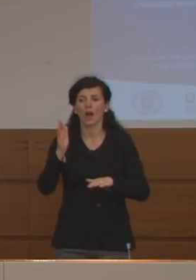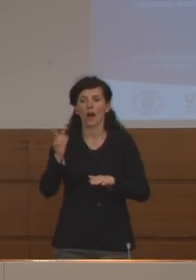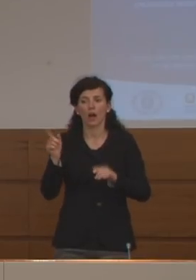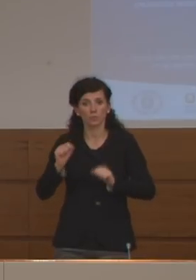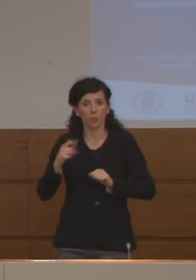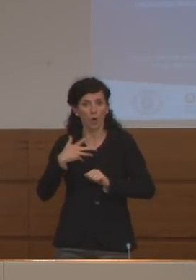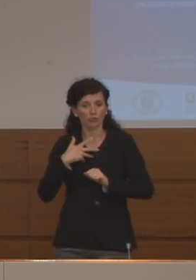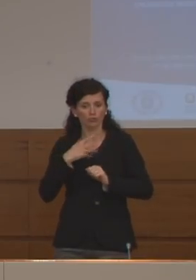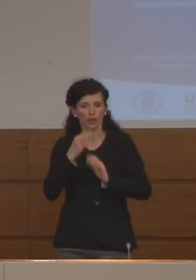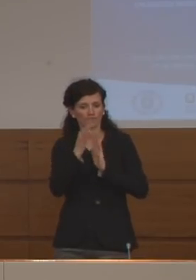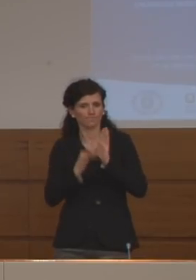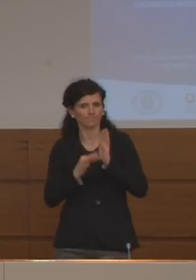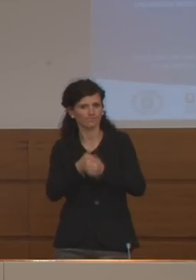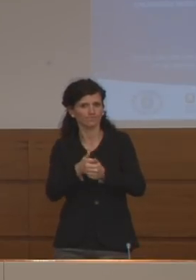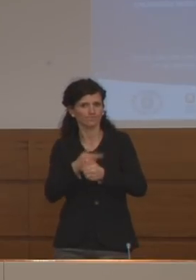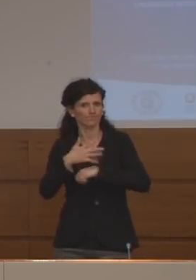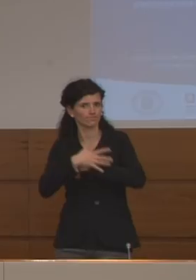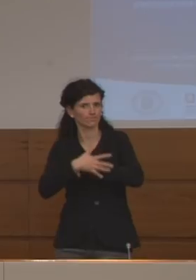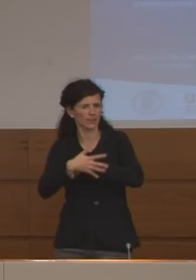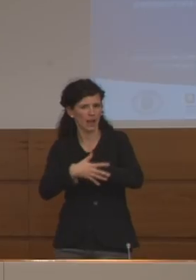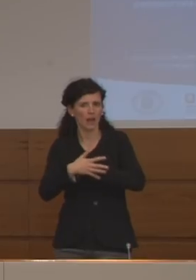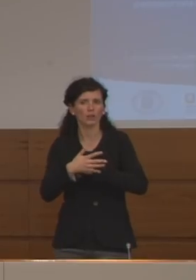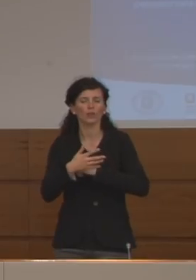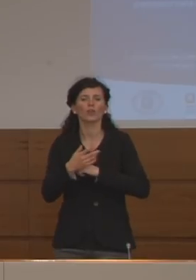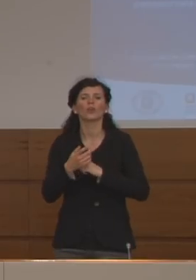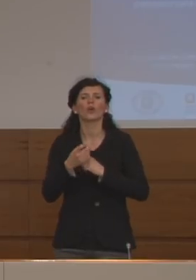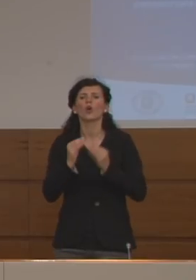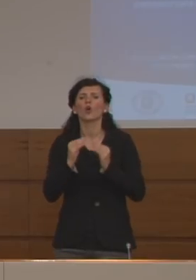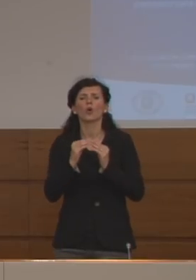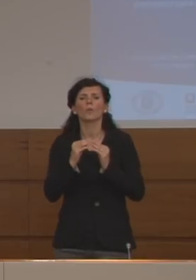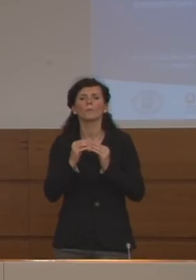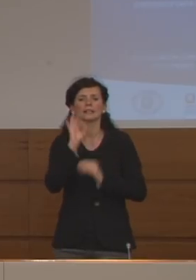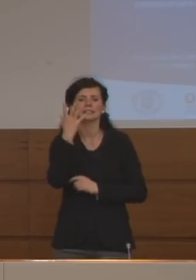rispetto dei divieti dell'emergenza? Grazie.